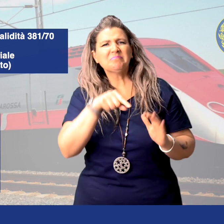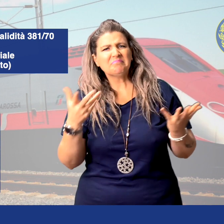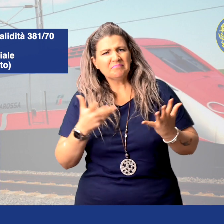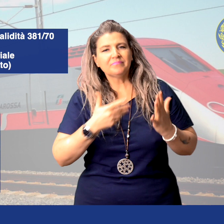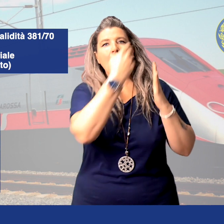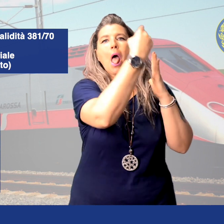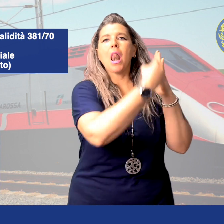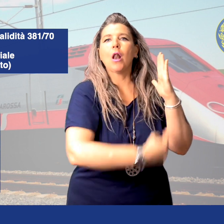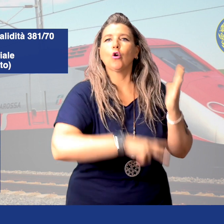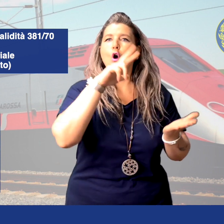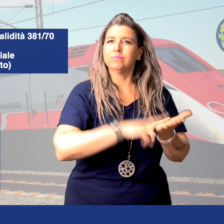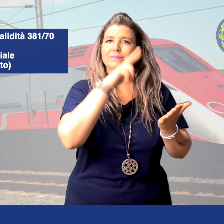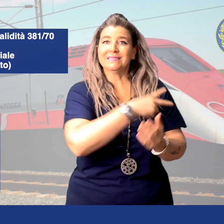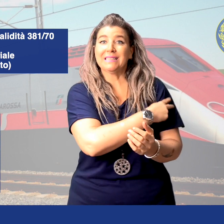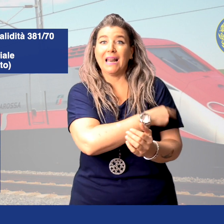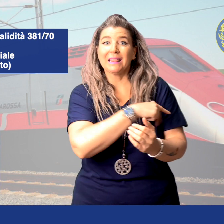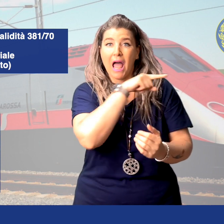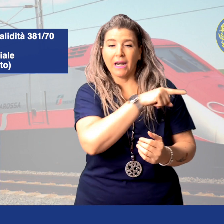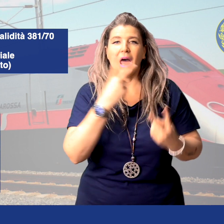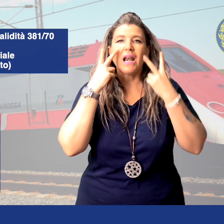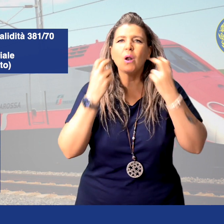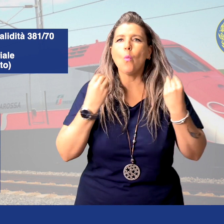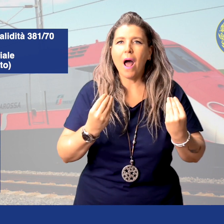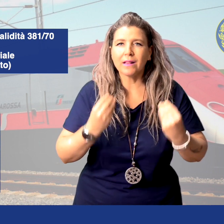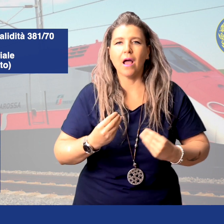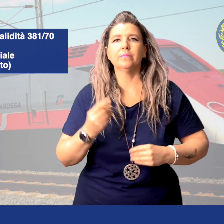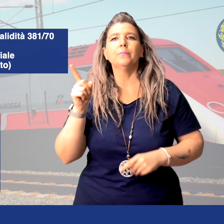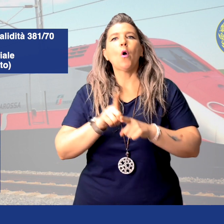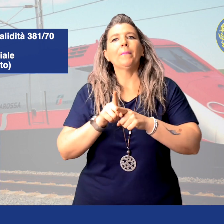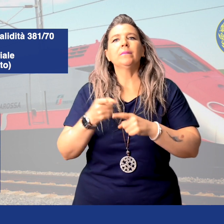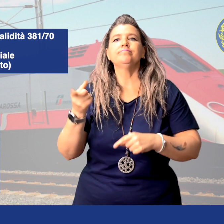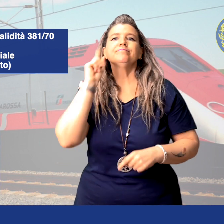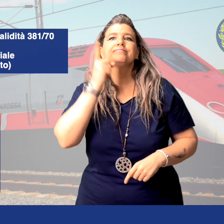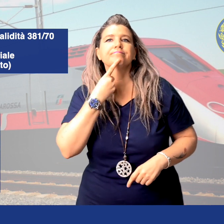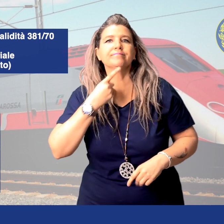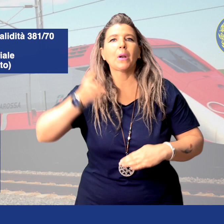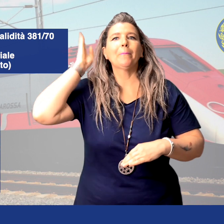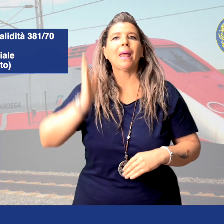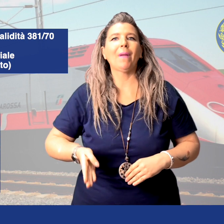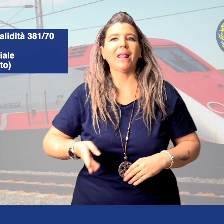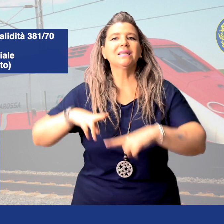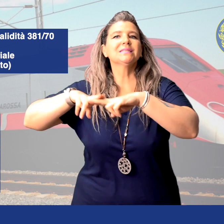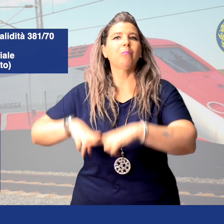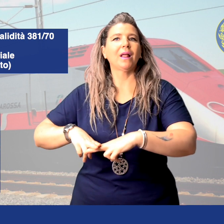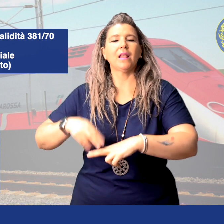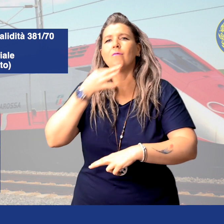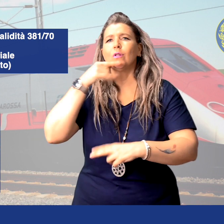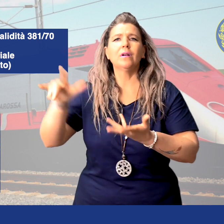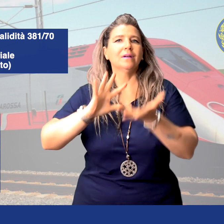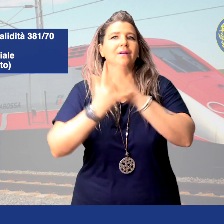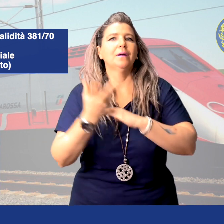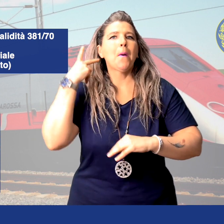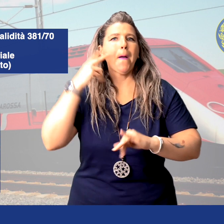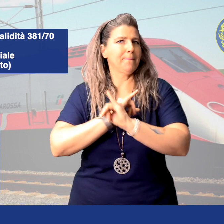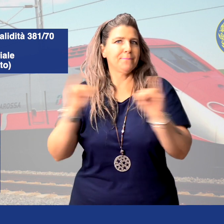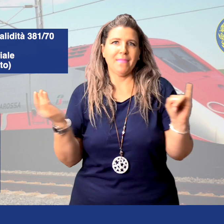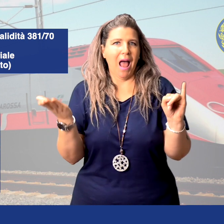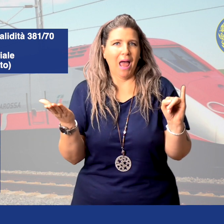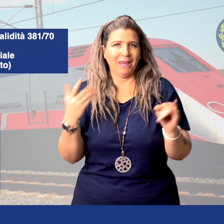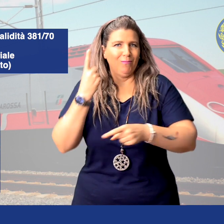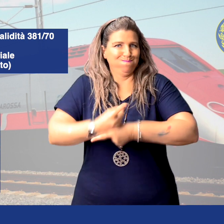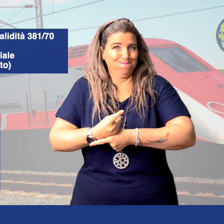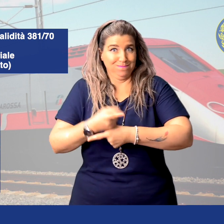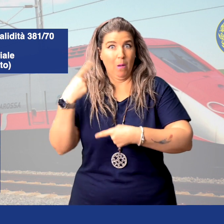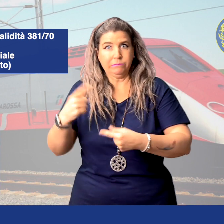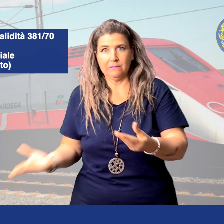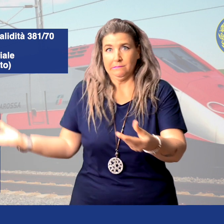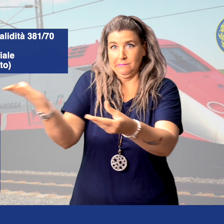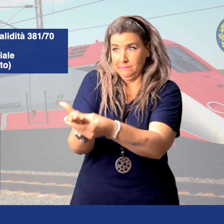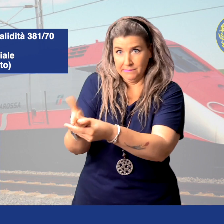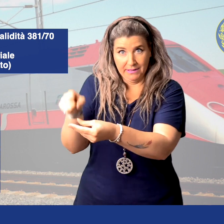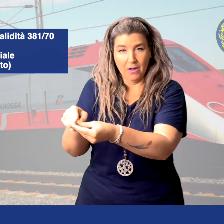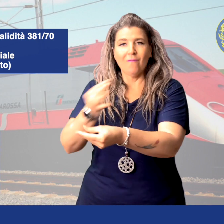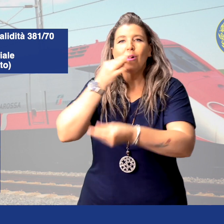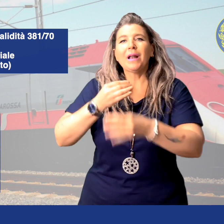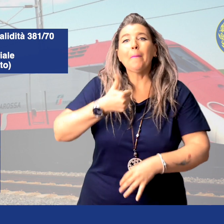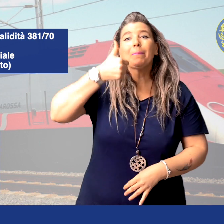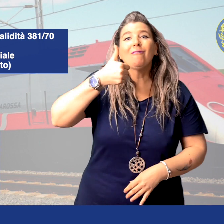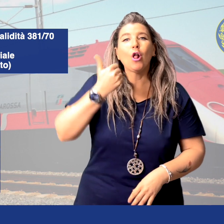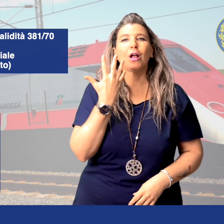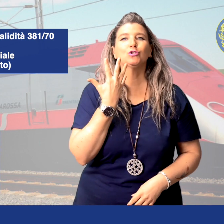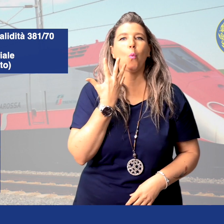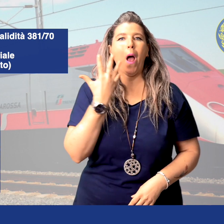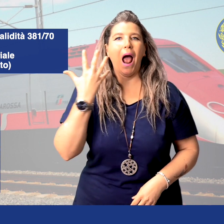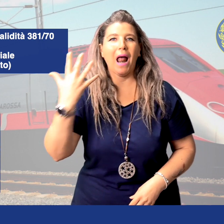che attesta che la patologia è permanente e stabilizzata, in questo caso si otterrà